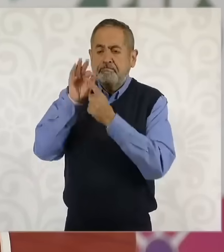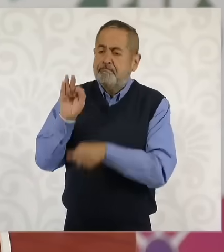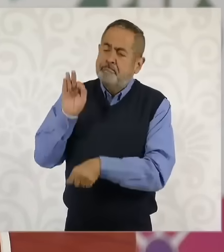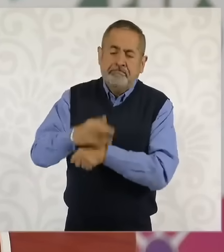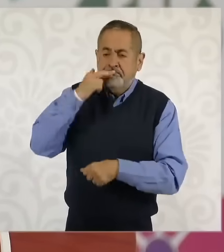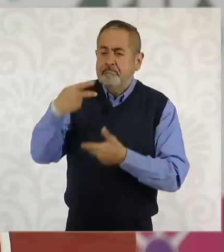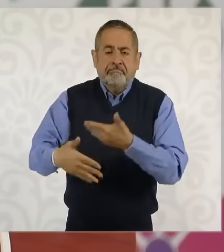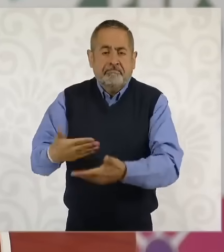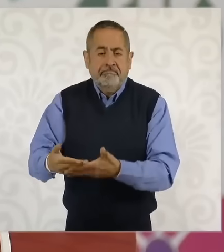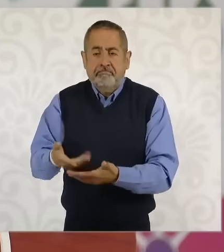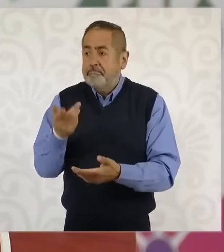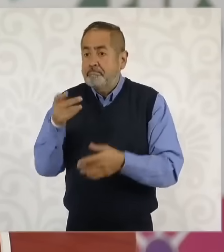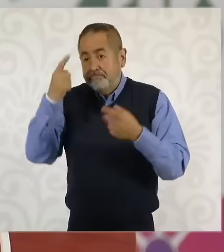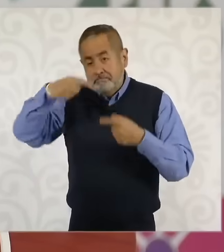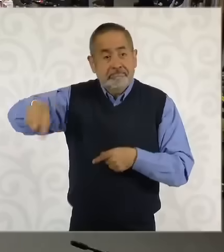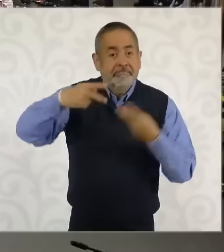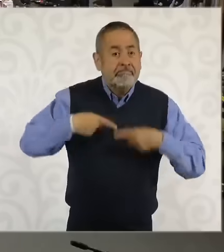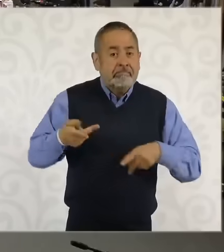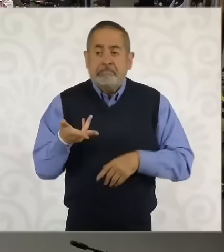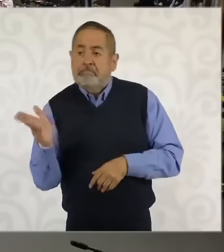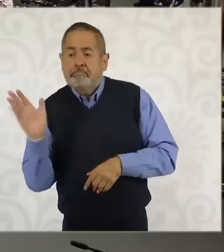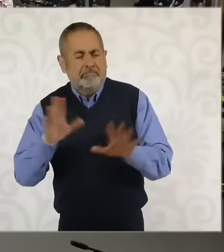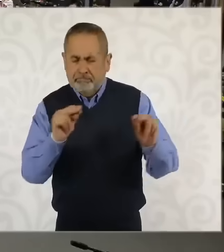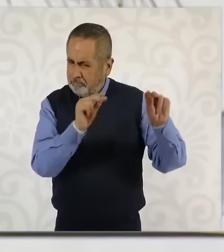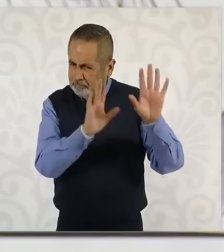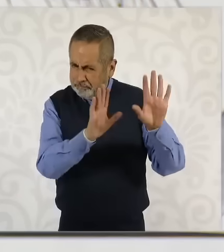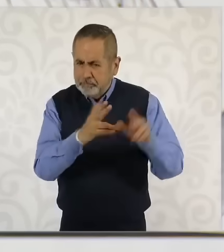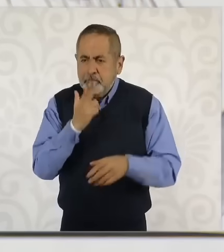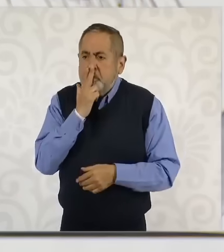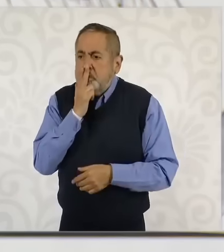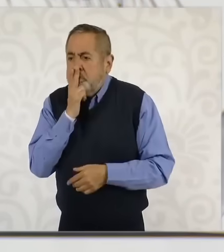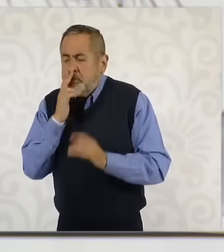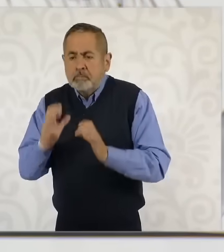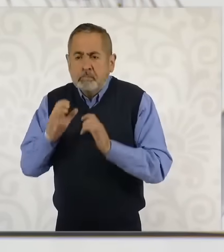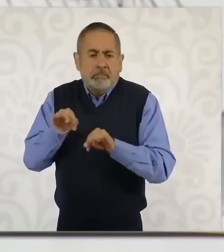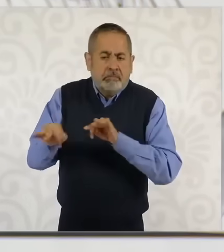ningún empleo. Entonces, pero todas las decisiones las analizamos todo el tiempo. Hoy tengo reunión